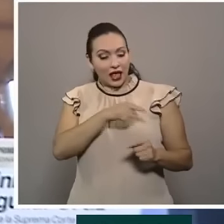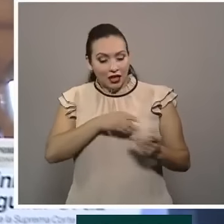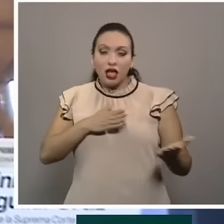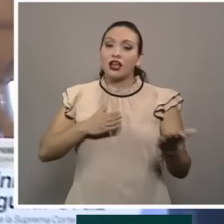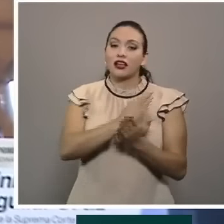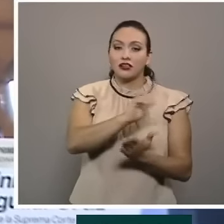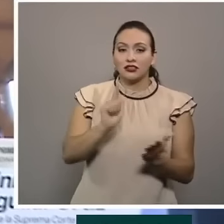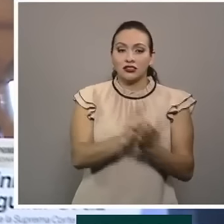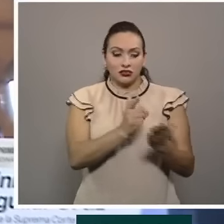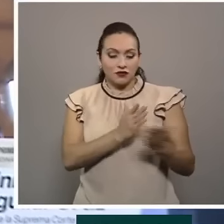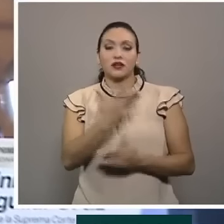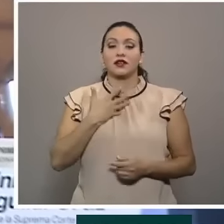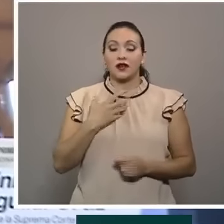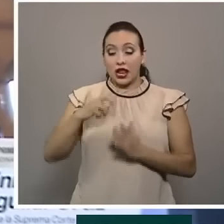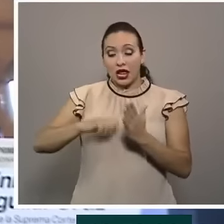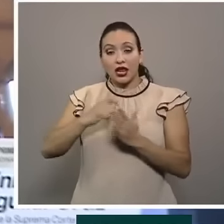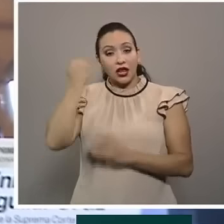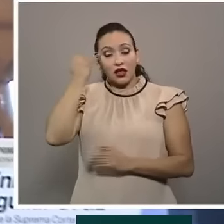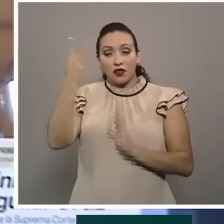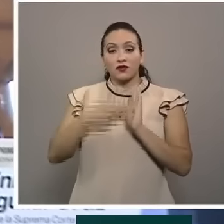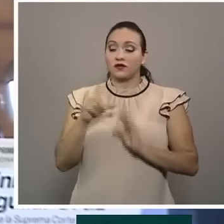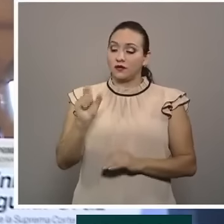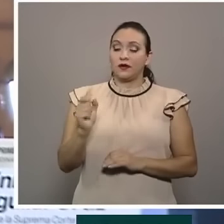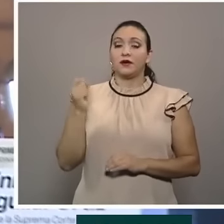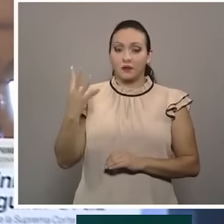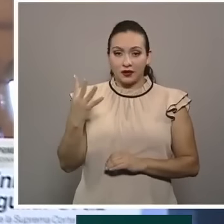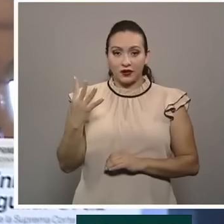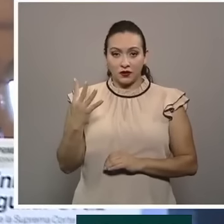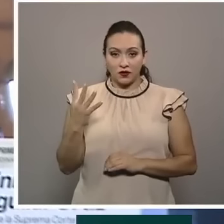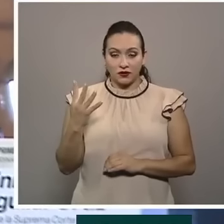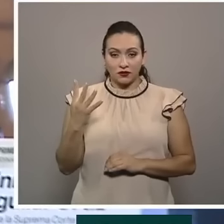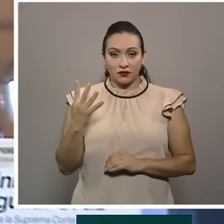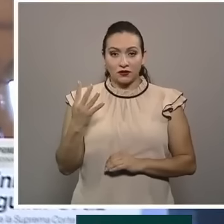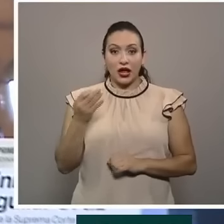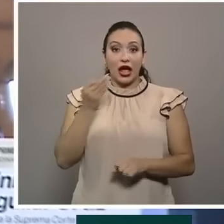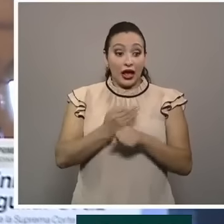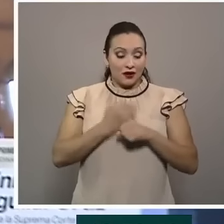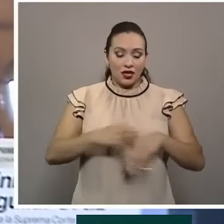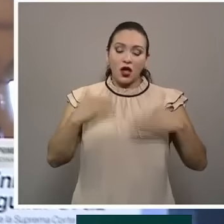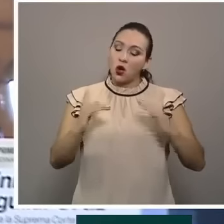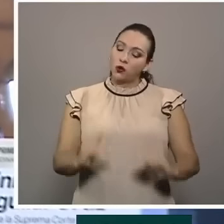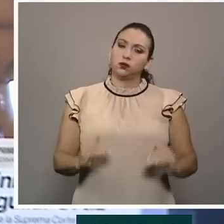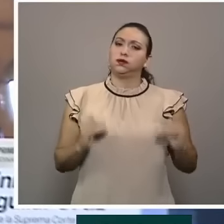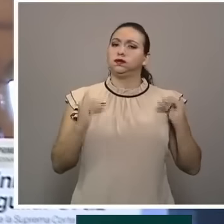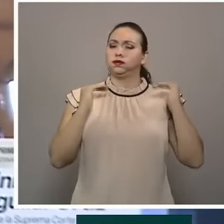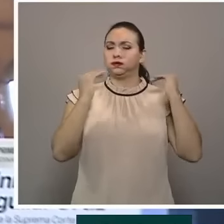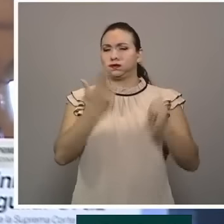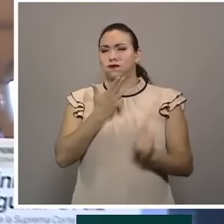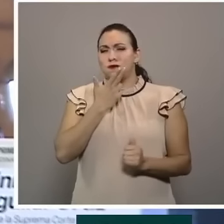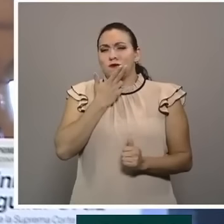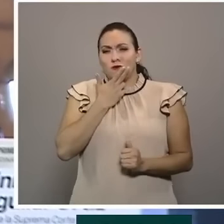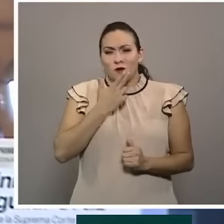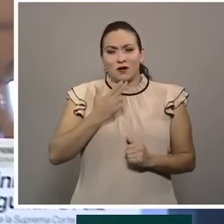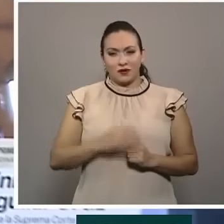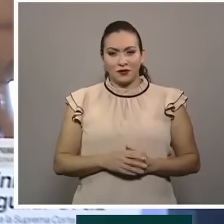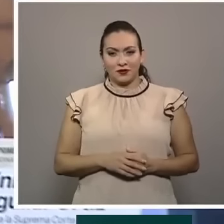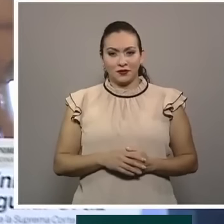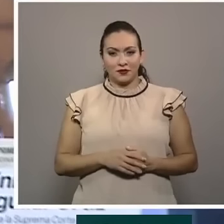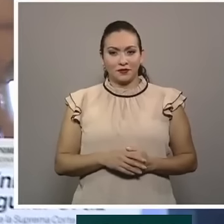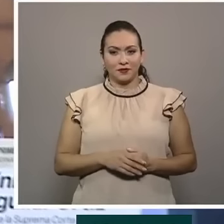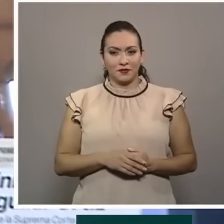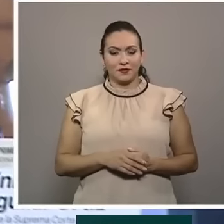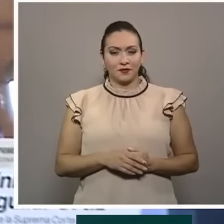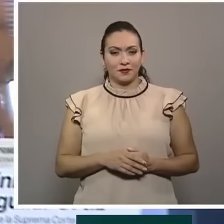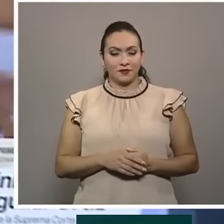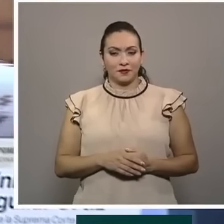indígena de 2024 adquiere ahora en este contexto una relevancia fundamental. No se trata de un